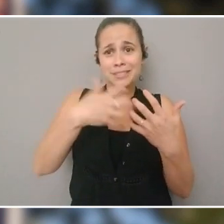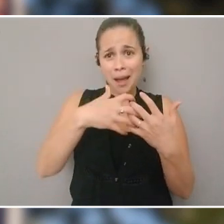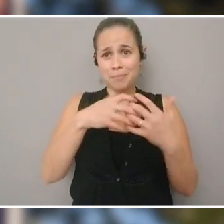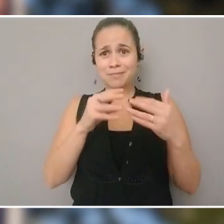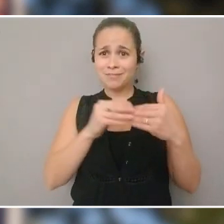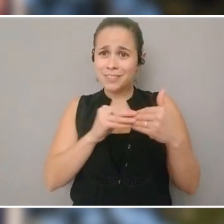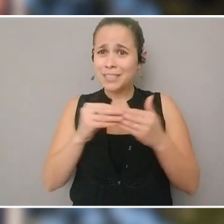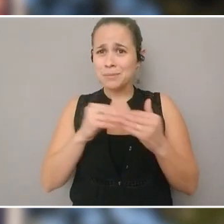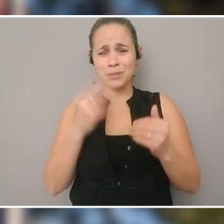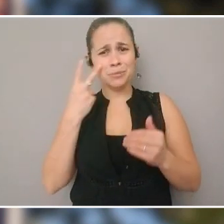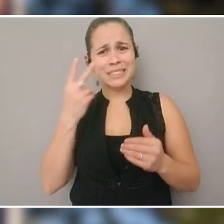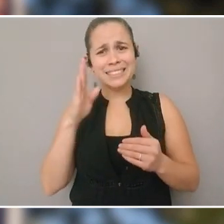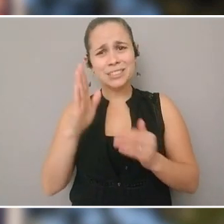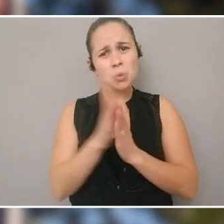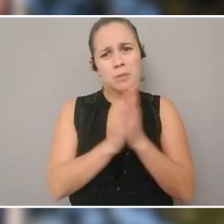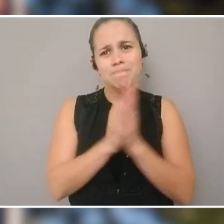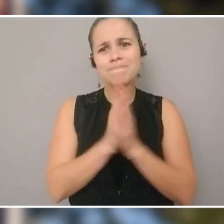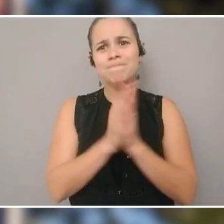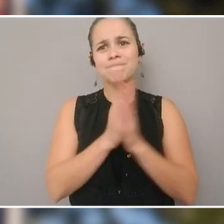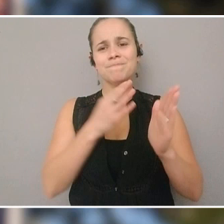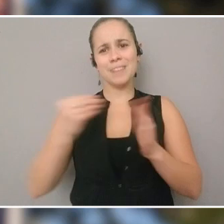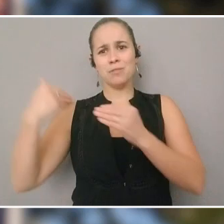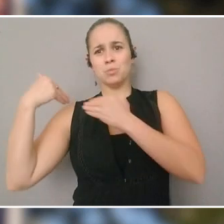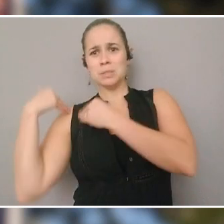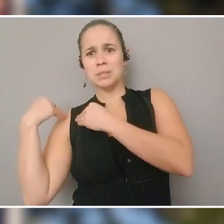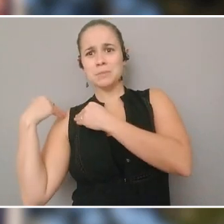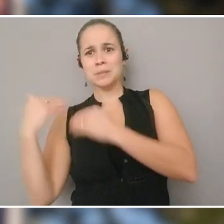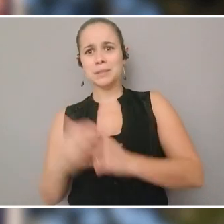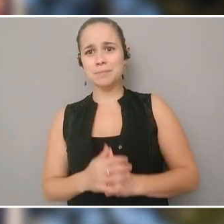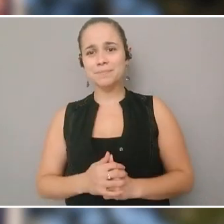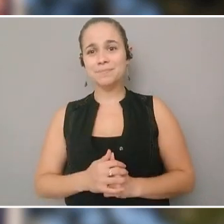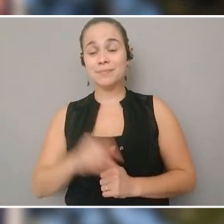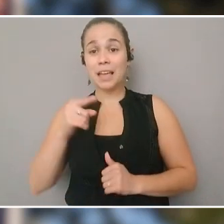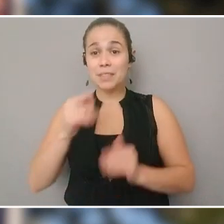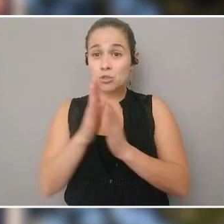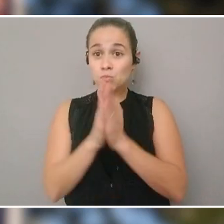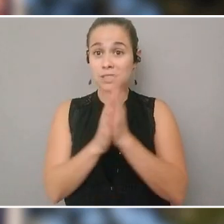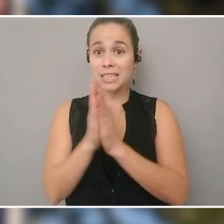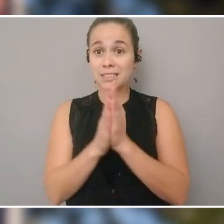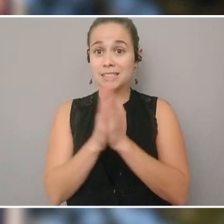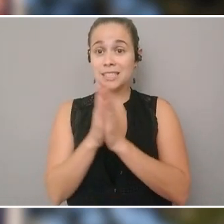resiliencia y capacidad de respuesta. Esta